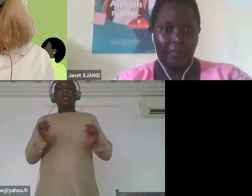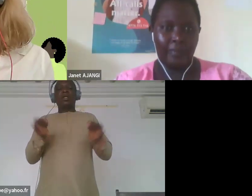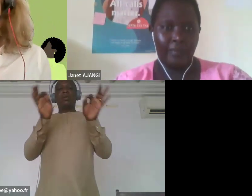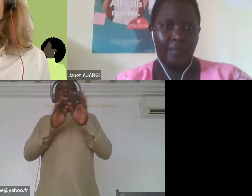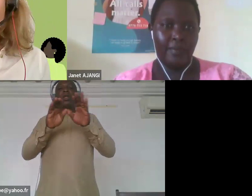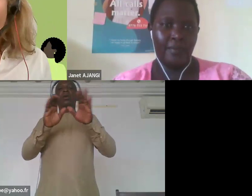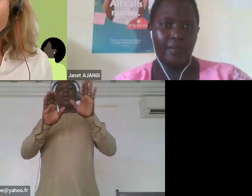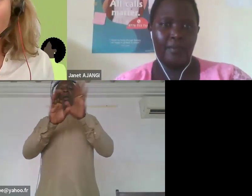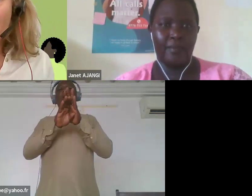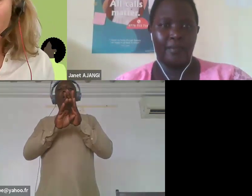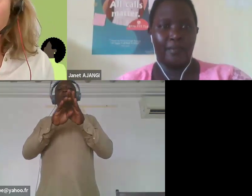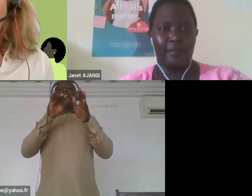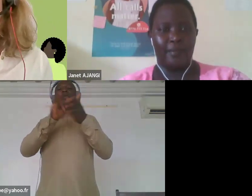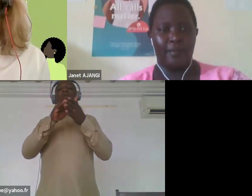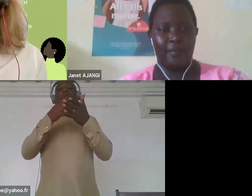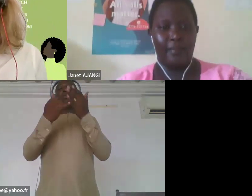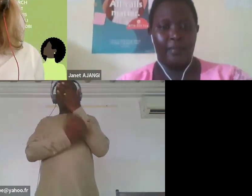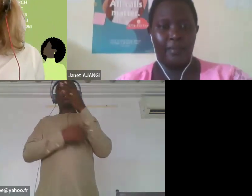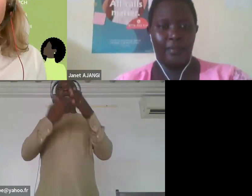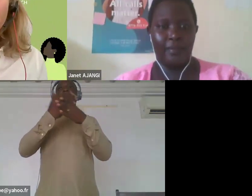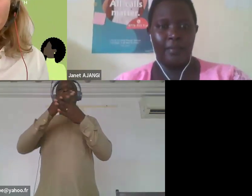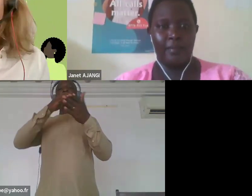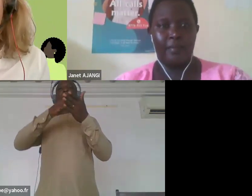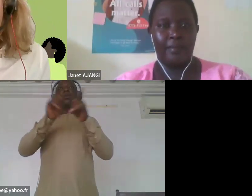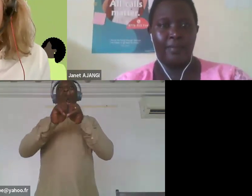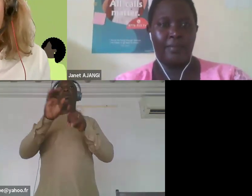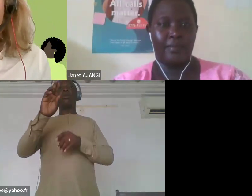pays décentralisés comme l'Ouganda comme la